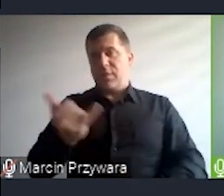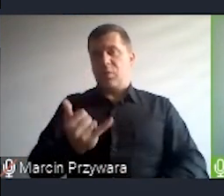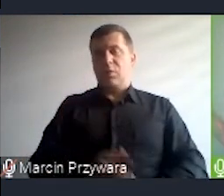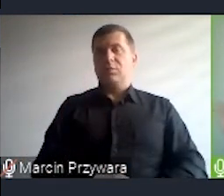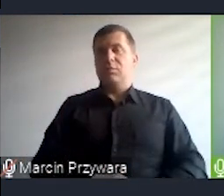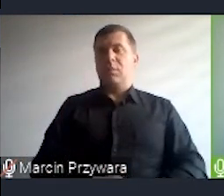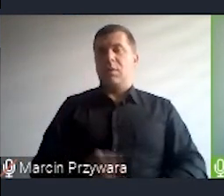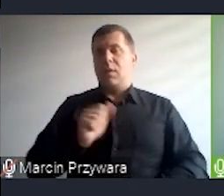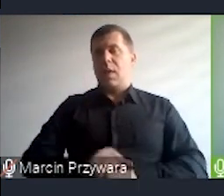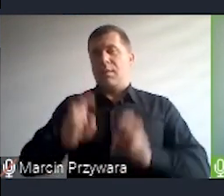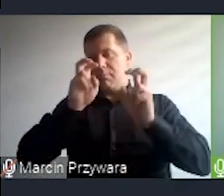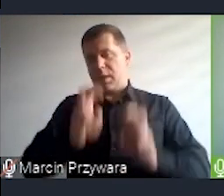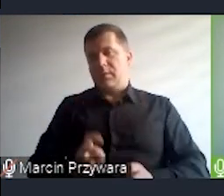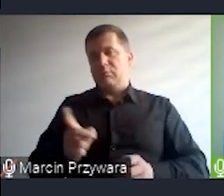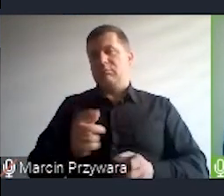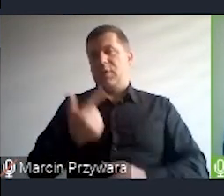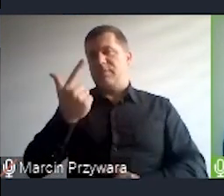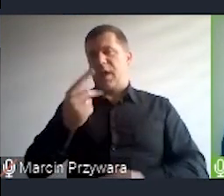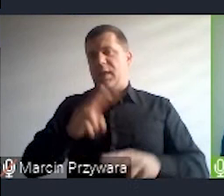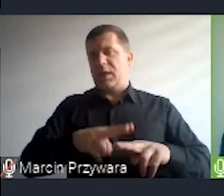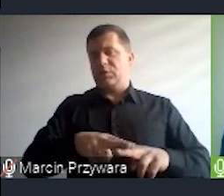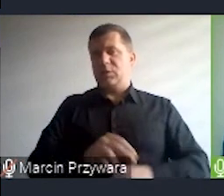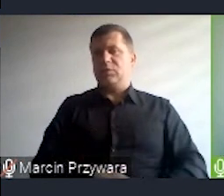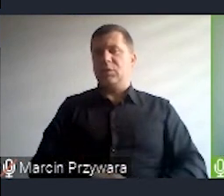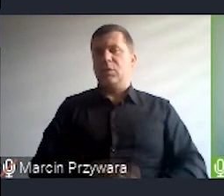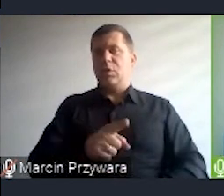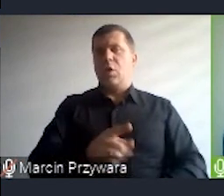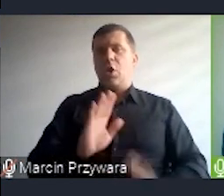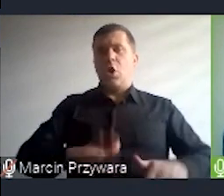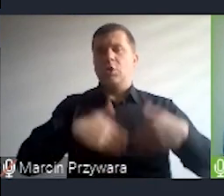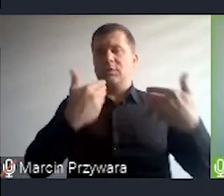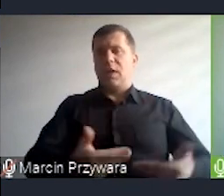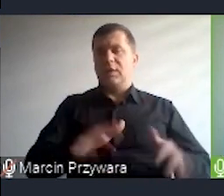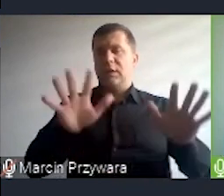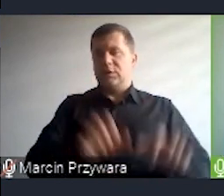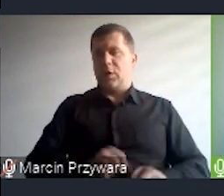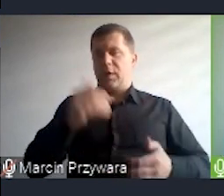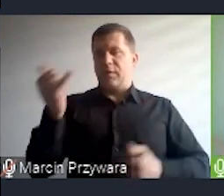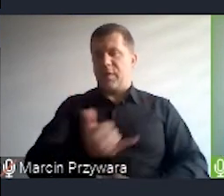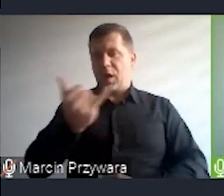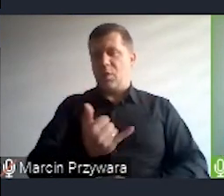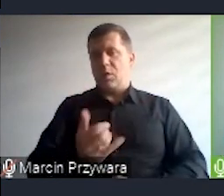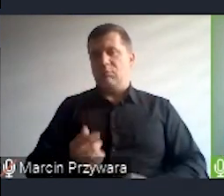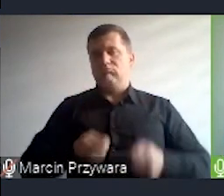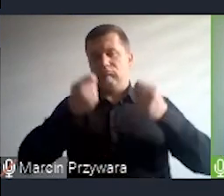Ona jest badana przez dwa narzędzia – oświadczenia o zachowaniu trwałości, które składa się co roku.